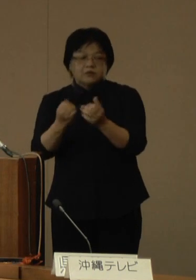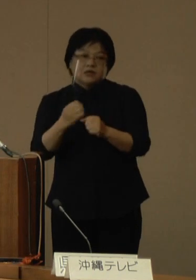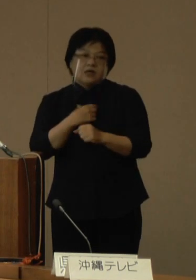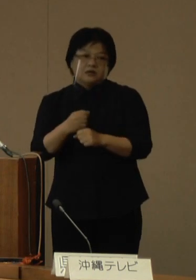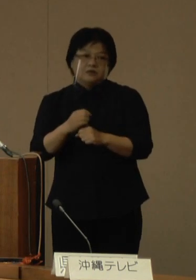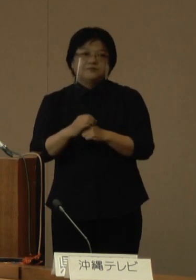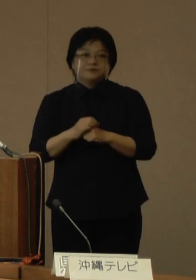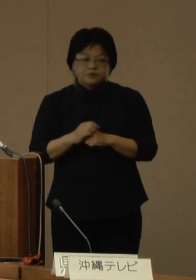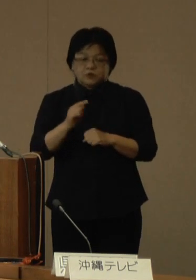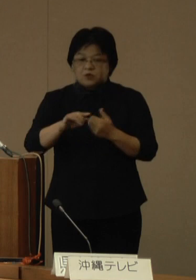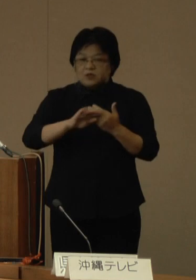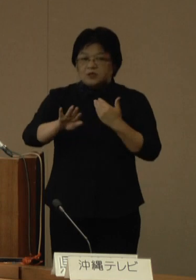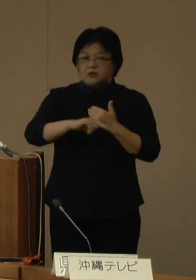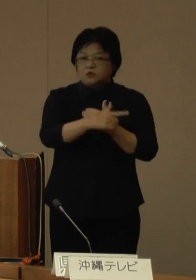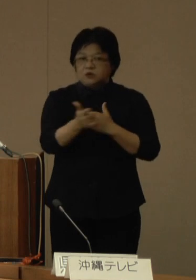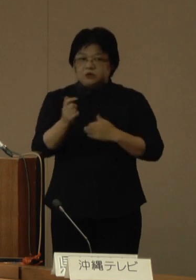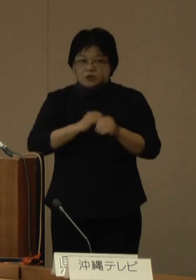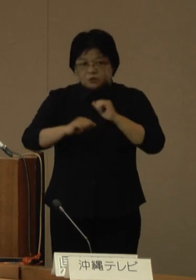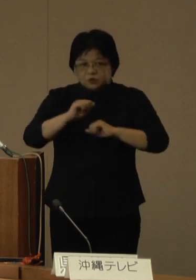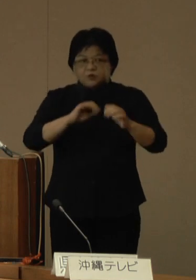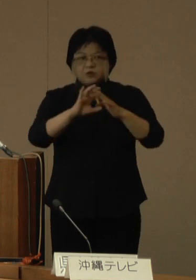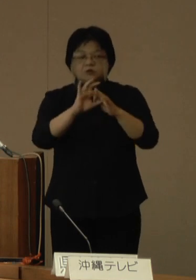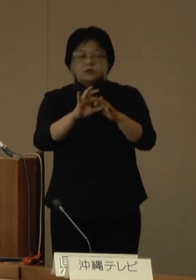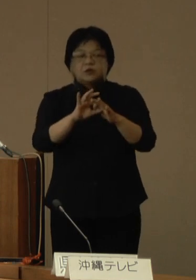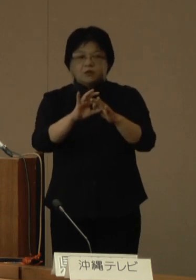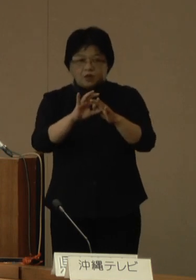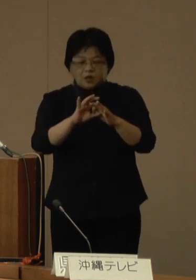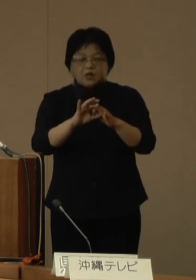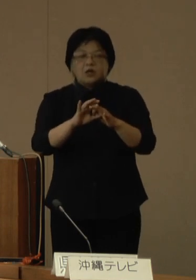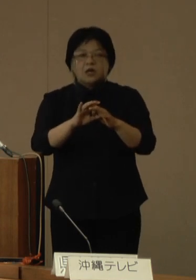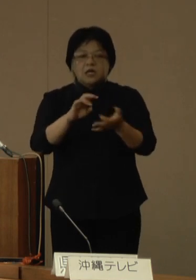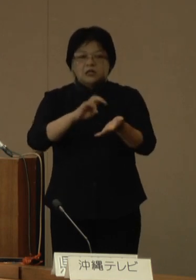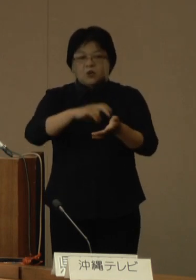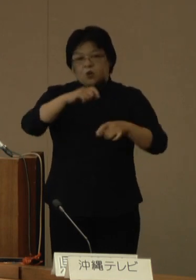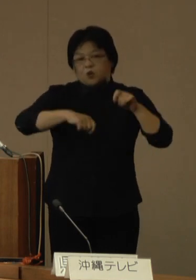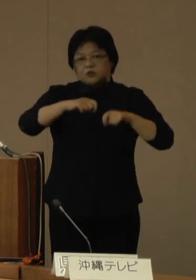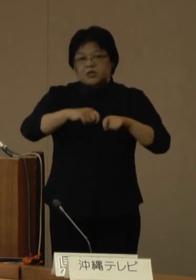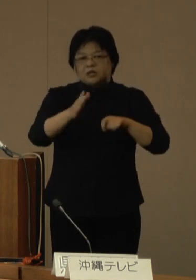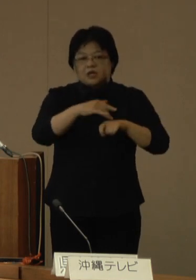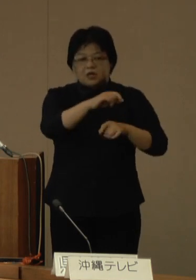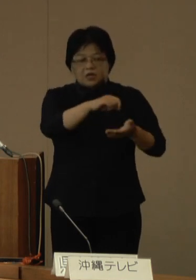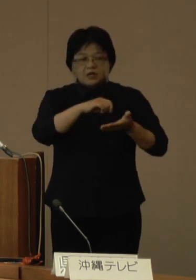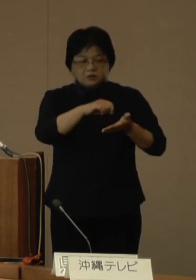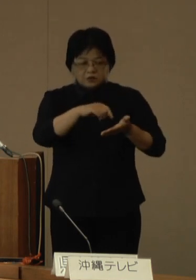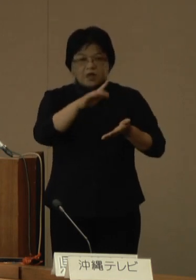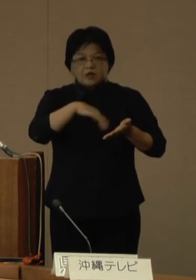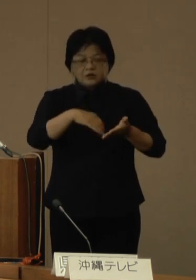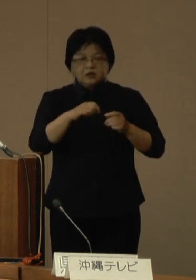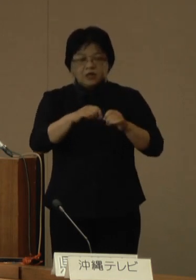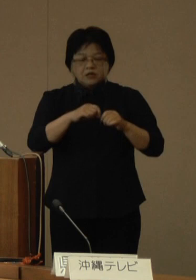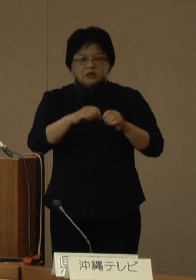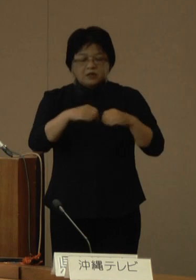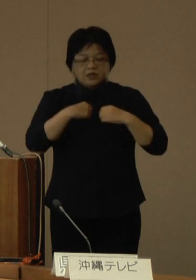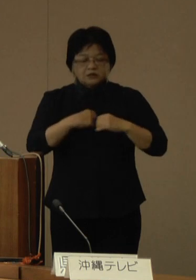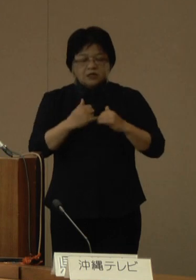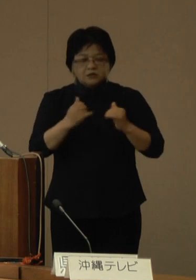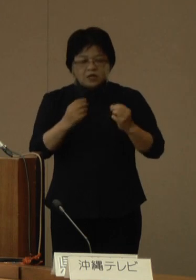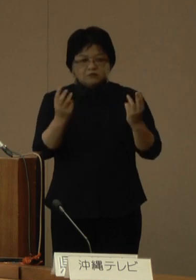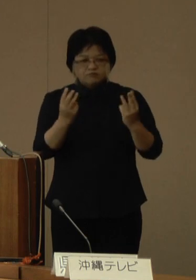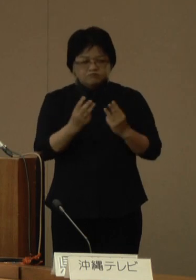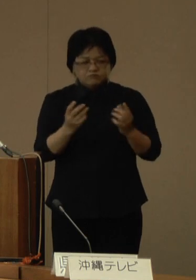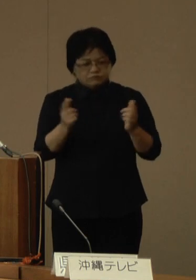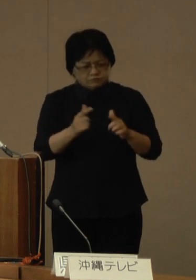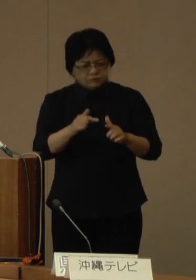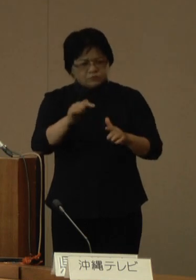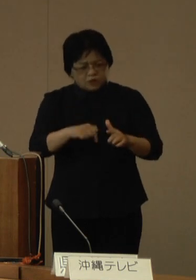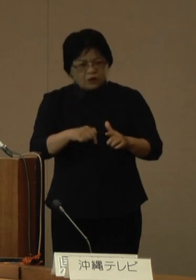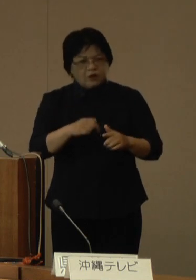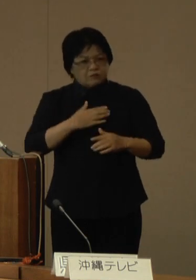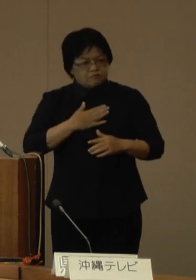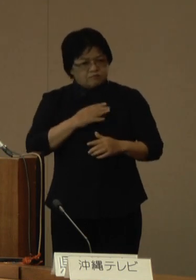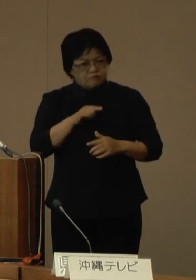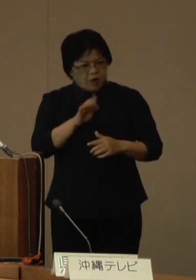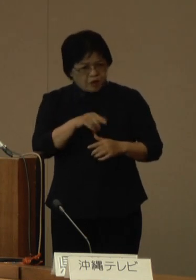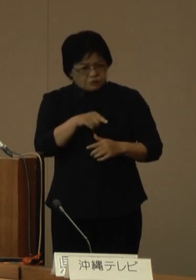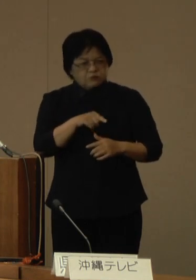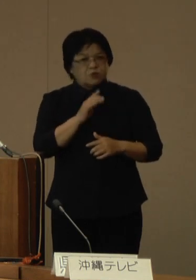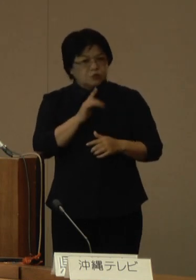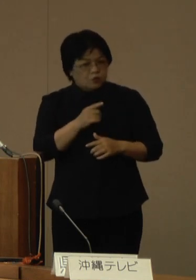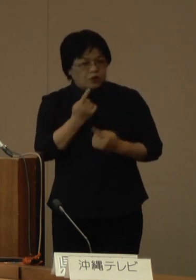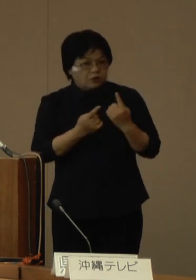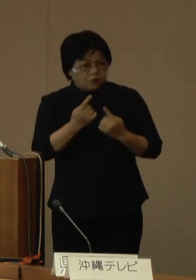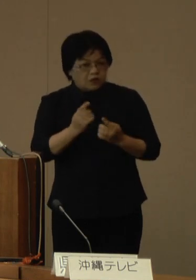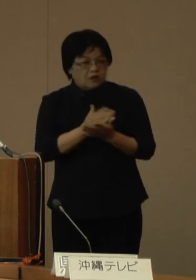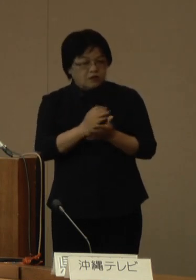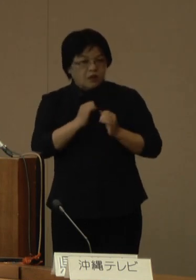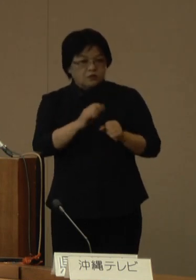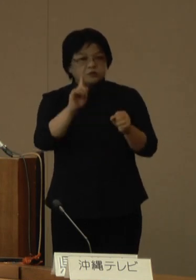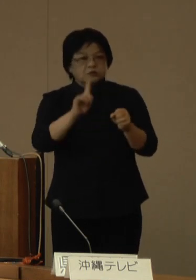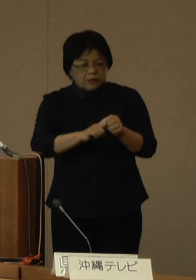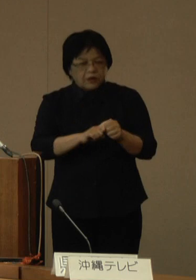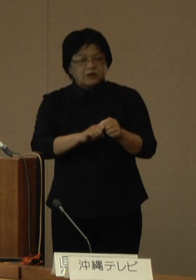それ以外の多くの取組みなどについては、医療コーディネーターなどから感染者数の減少が確実であることを確認したいなどの意見もあることから、継続することといたします